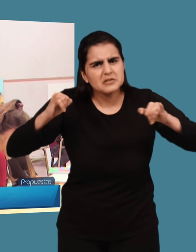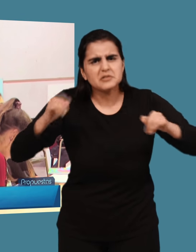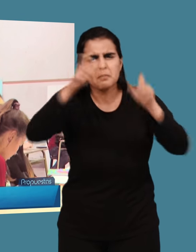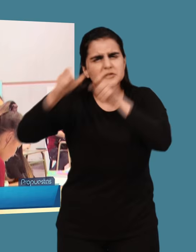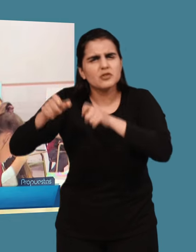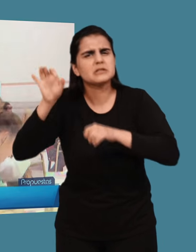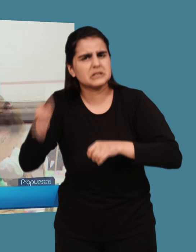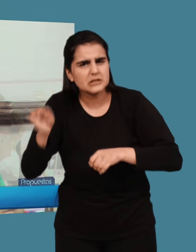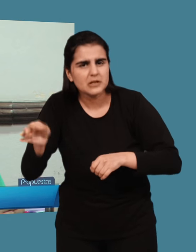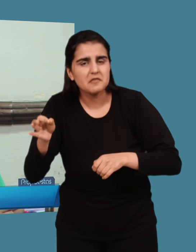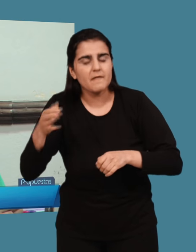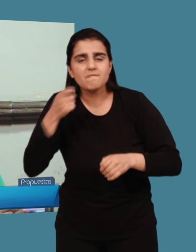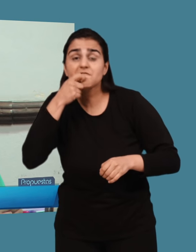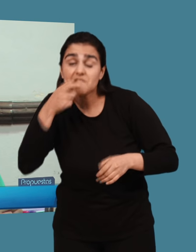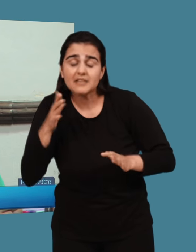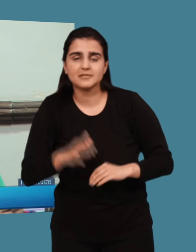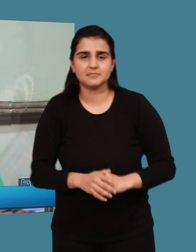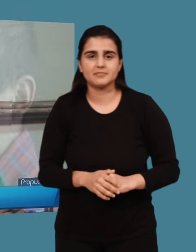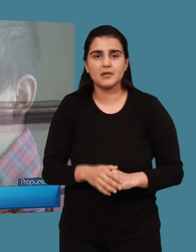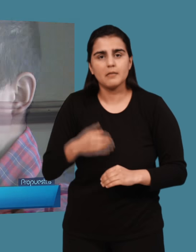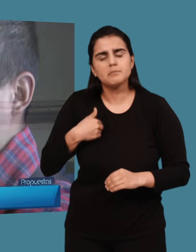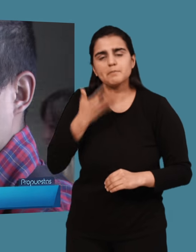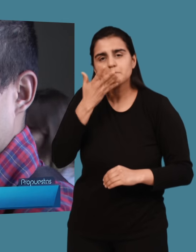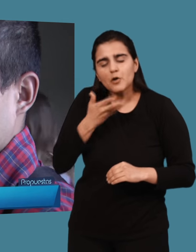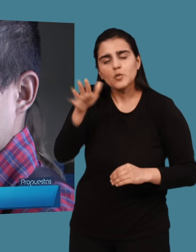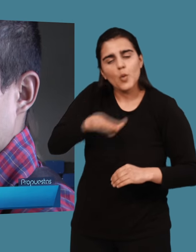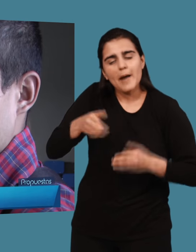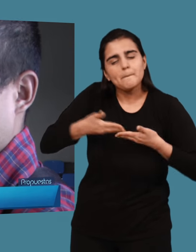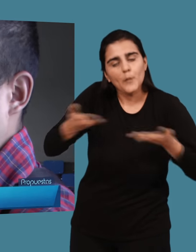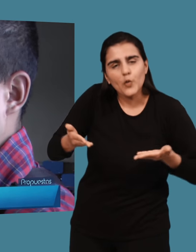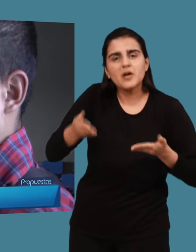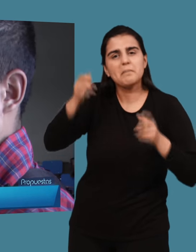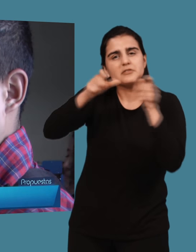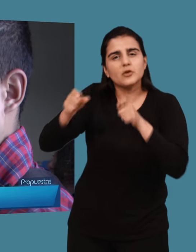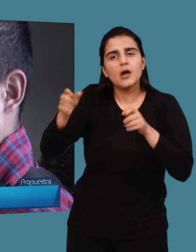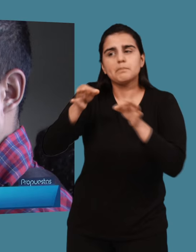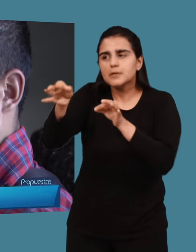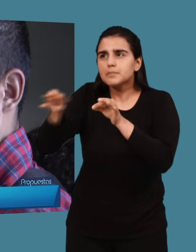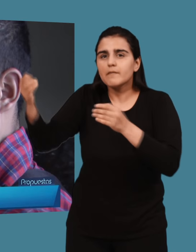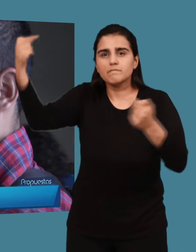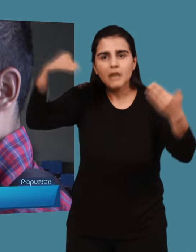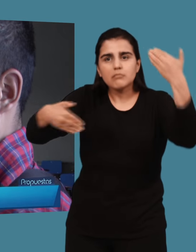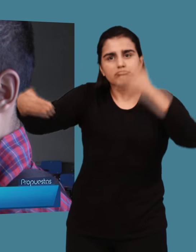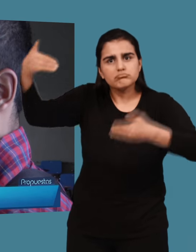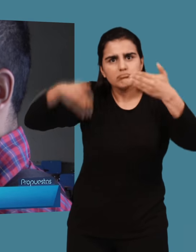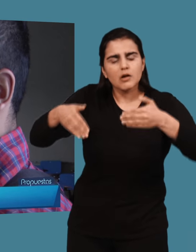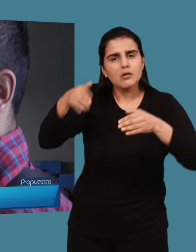Estan todas las personas muy bien informadas. Entonces es fácil. En si me gusta porque aparte de ser un ámbito público, tenés gente de distintos lugares, conocés gente